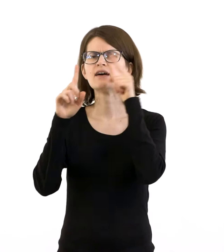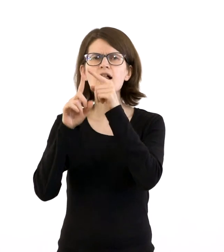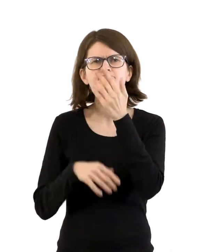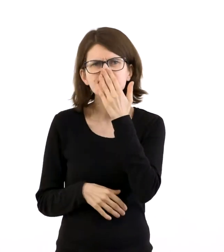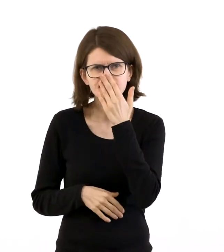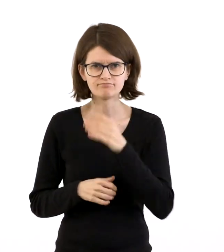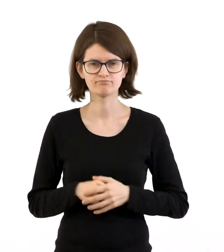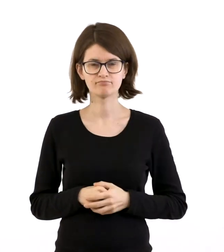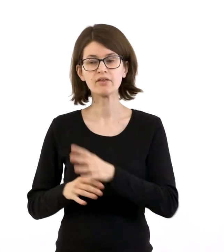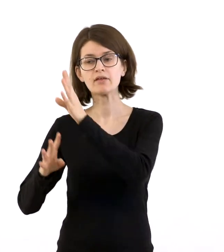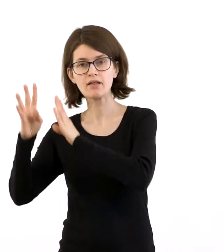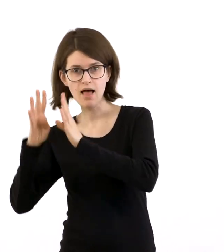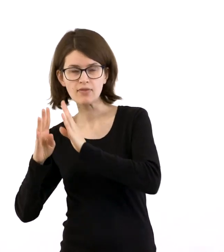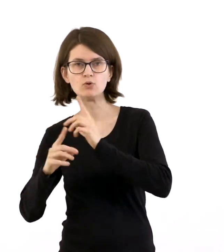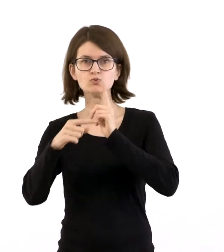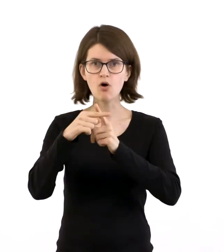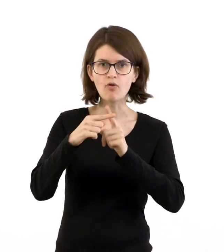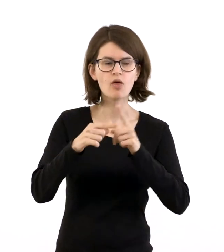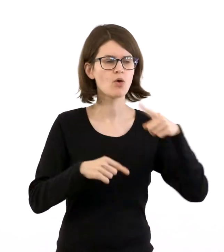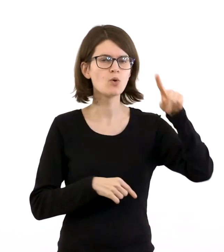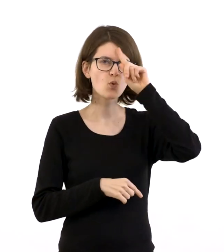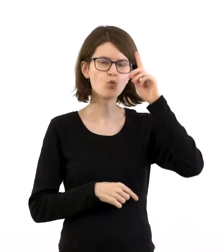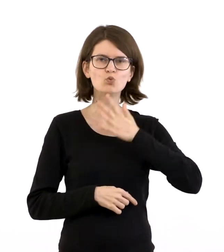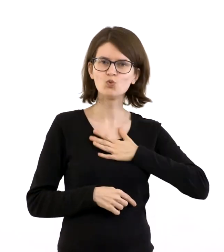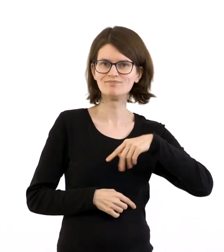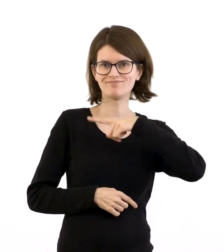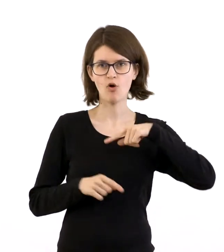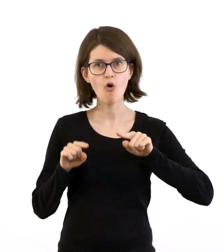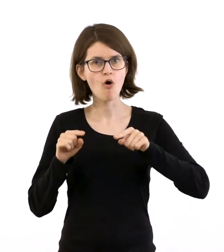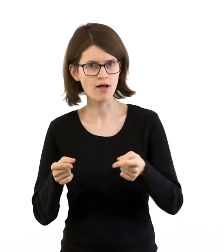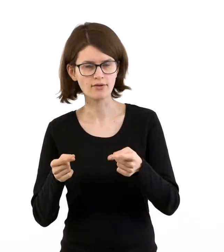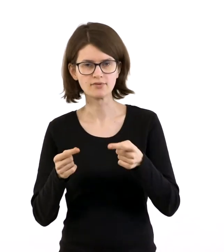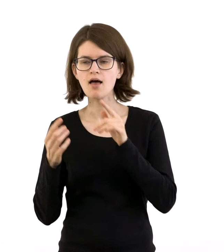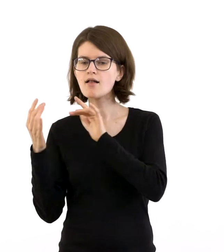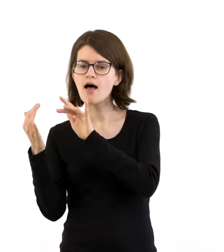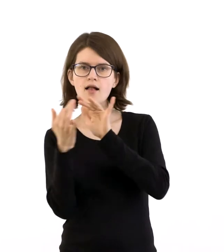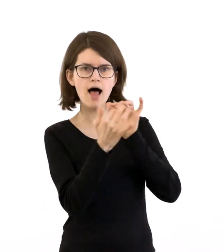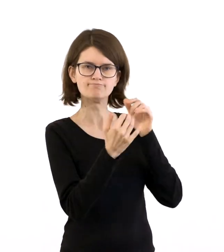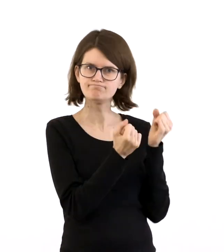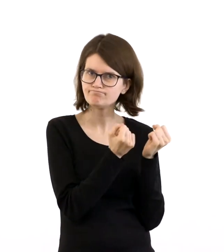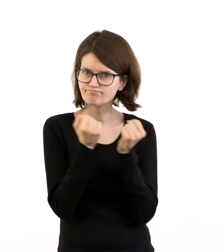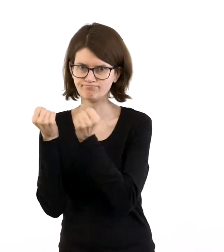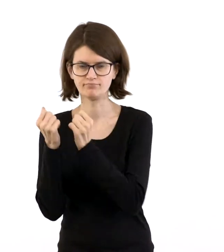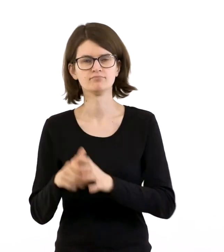Mogą być to: budowanie relacji z klientami, członkami i sympatykami,